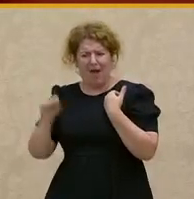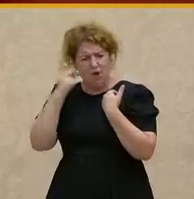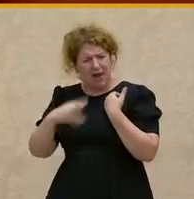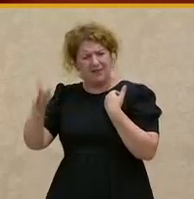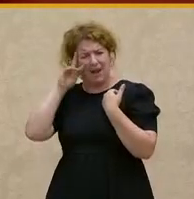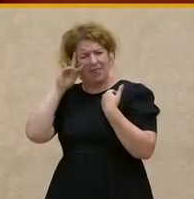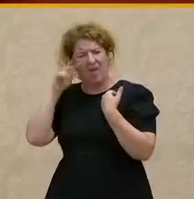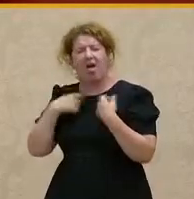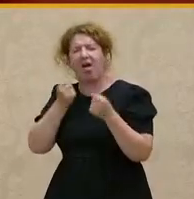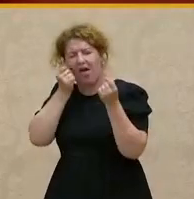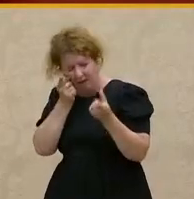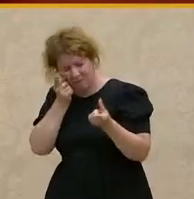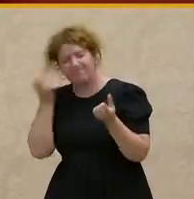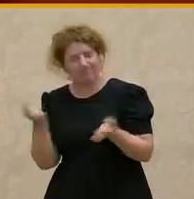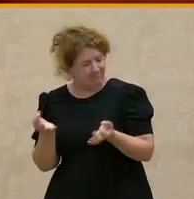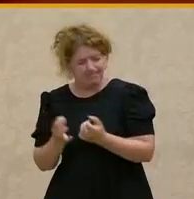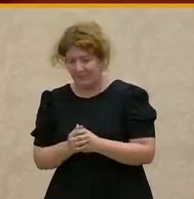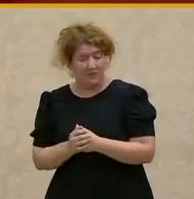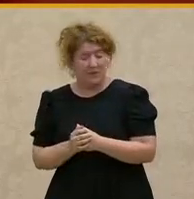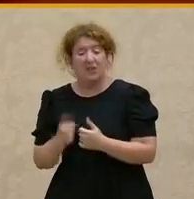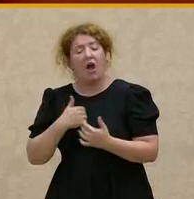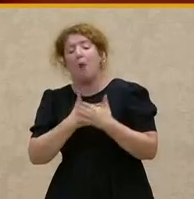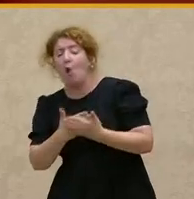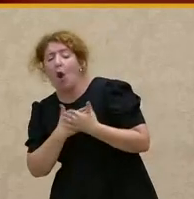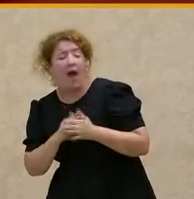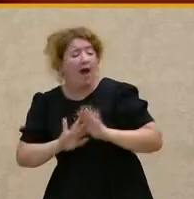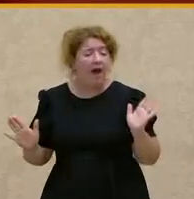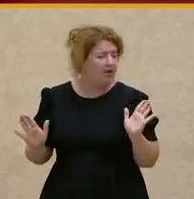me han enseñado que no es solo necesaria la buena voluntad. Para que esto funcione